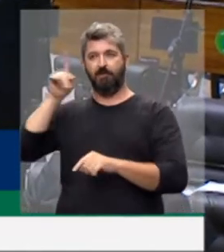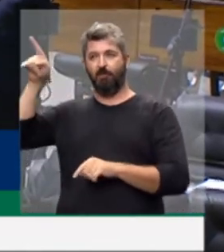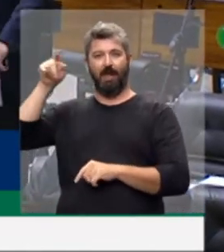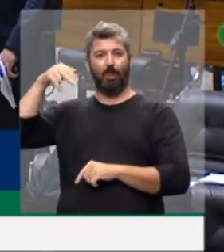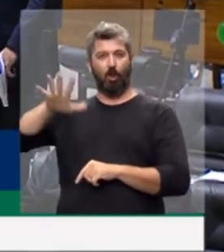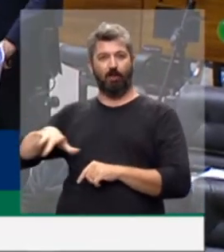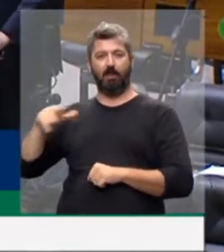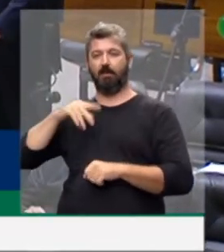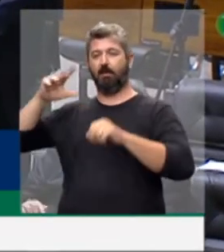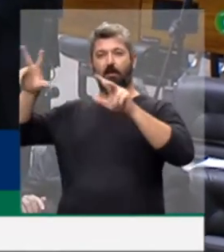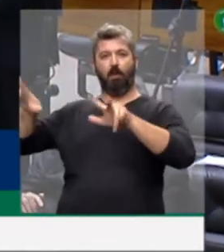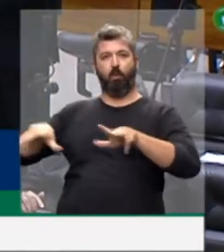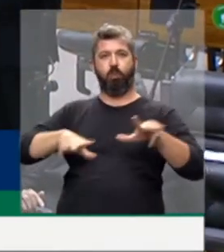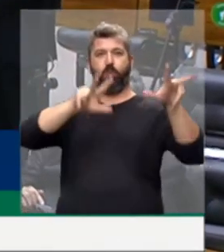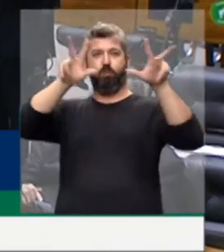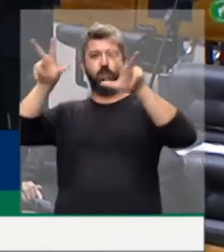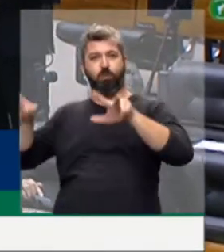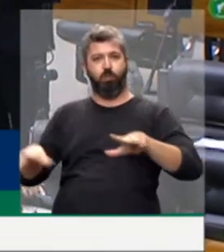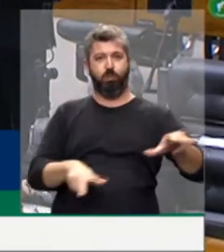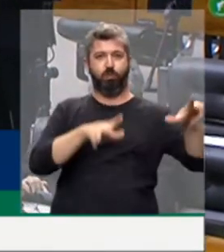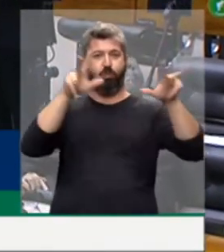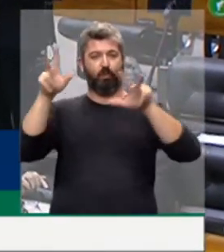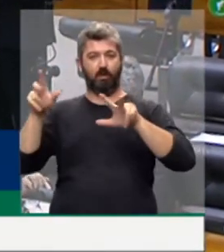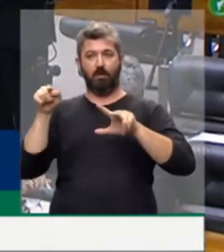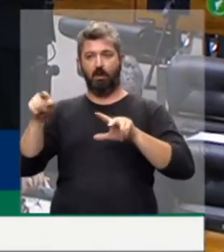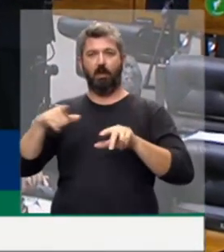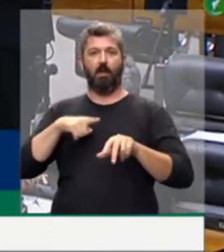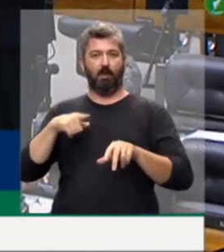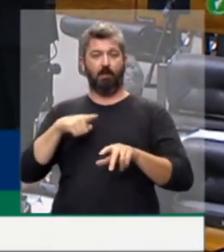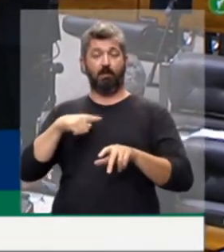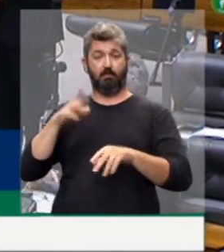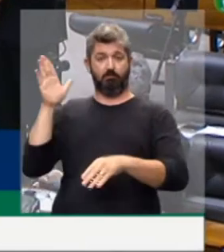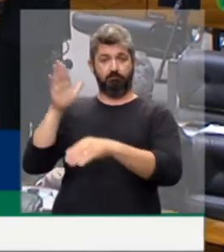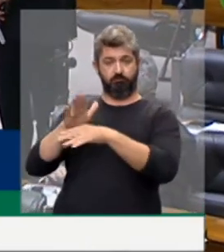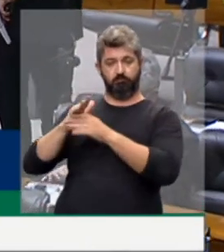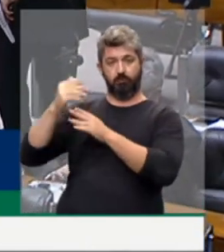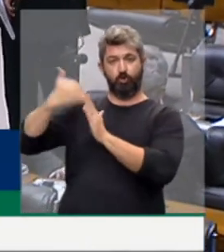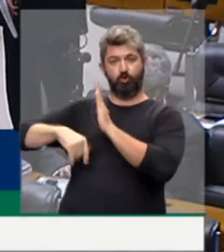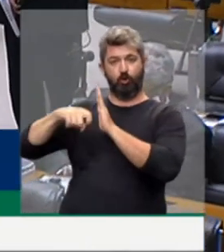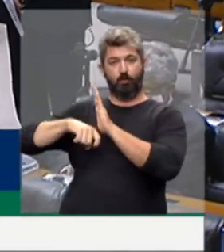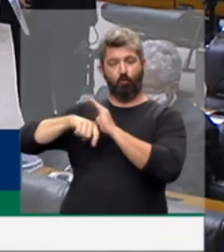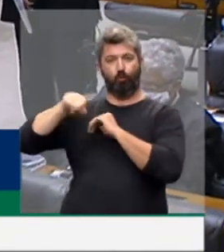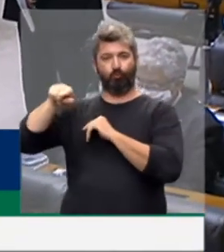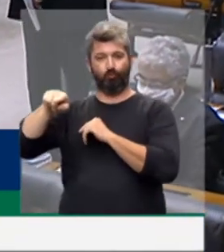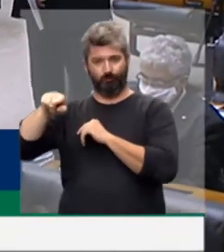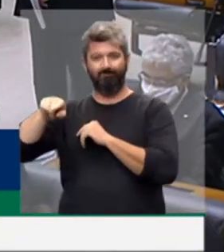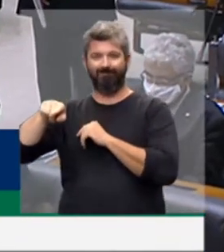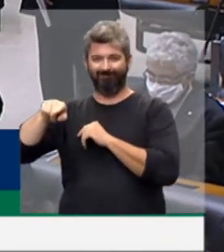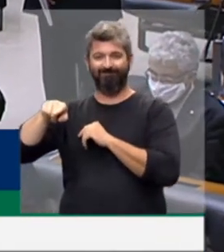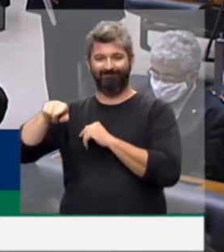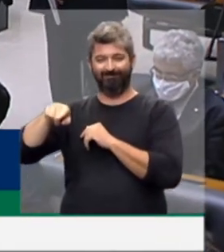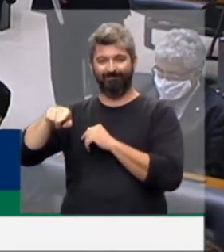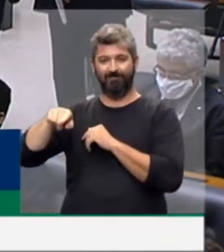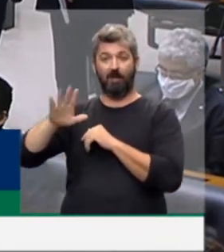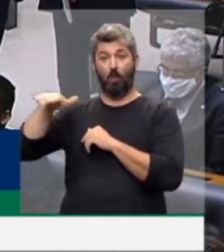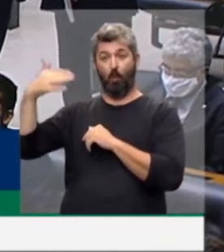DIOS DE VÁRIOS TIPOS, PARA AS CHAMADAS ENERGIAS LIMPAS, ESPECIALMENTE ENERGIA EÓ LICA, AQUELES PARQUES DE GERAÇÕES QUE A GENTE VÊ NO